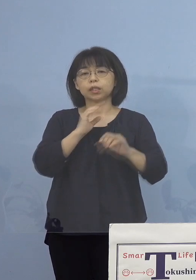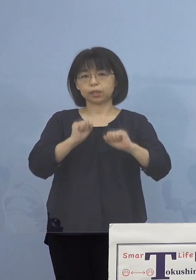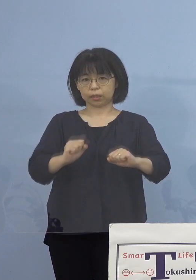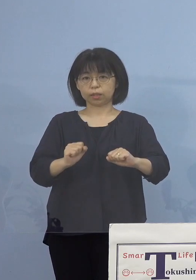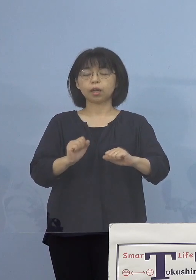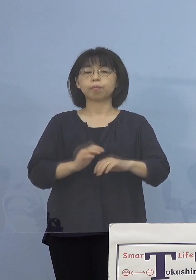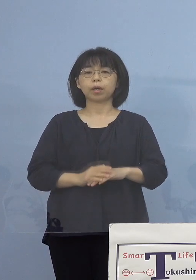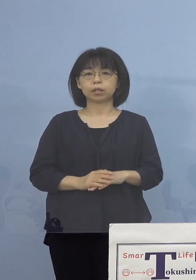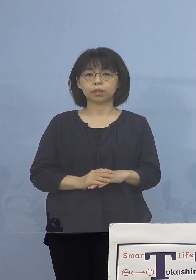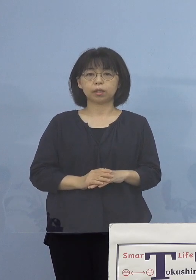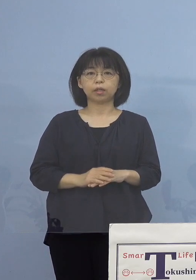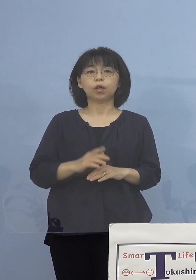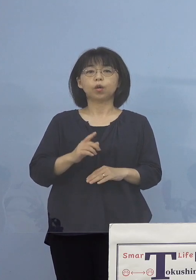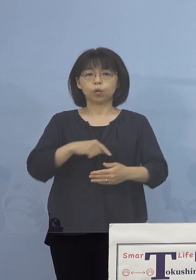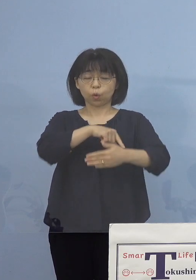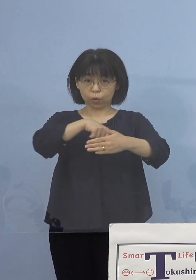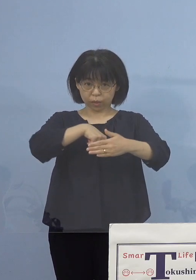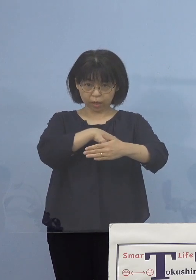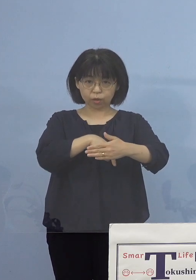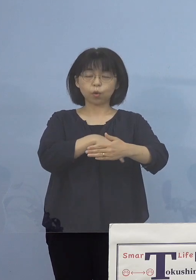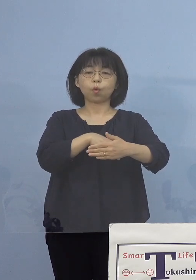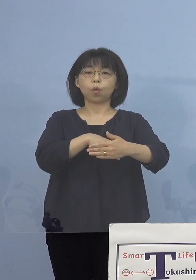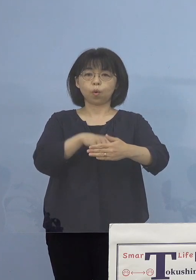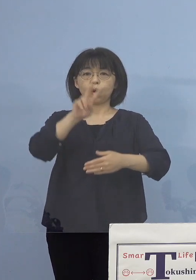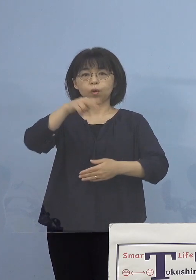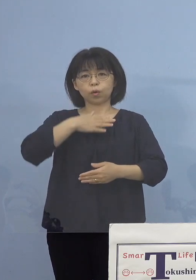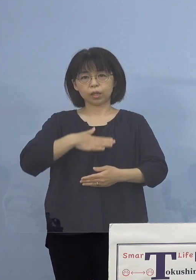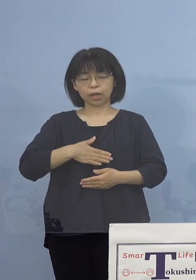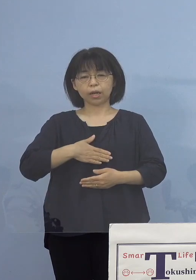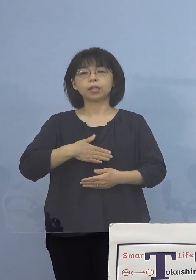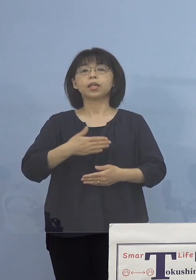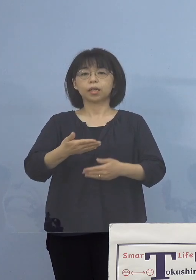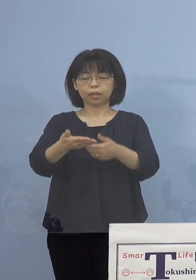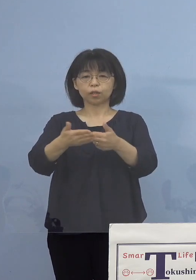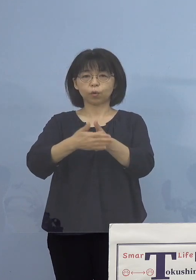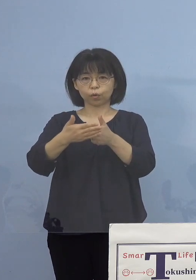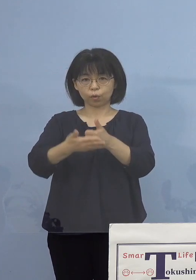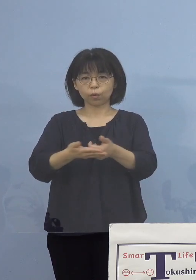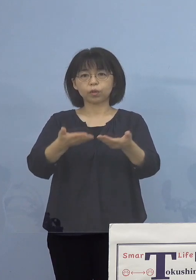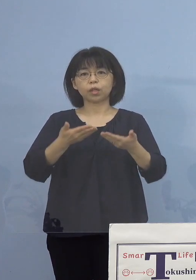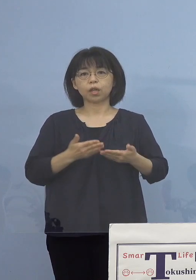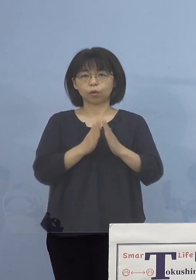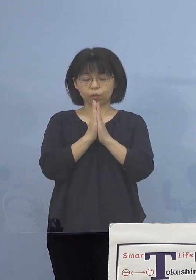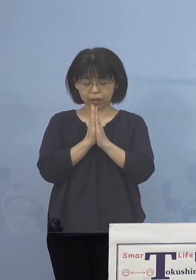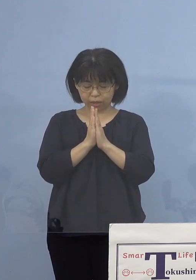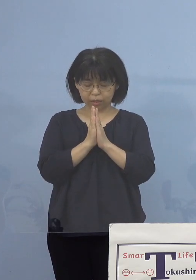施策の趣旨を是非、ご理解いただき ご協力いただきますよう、よろしくお願いいたします